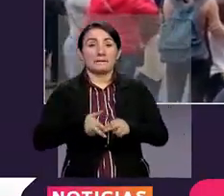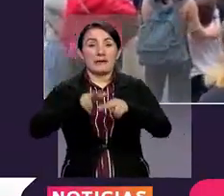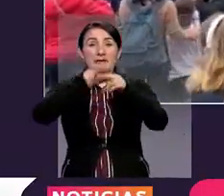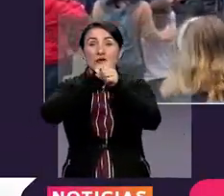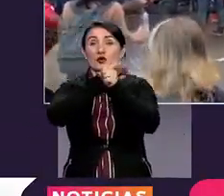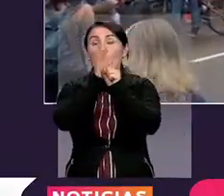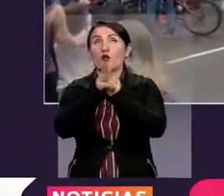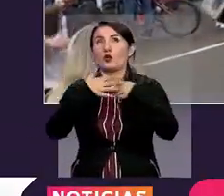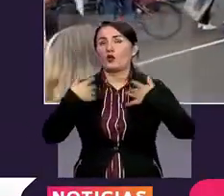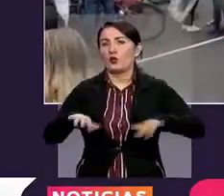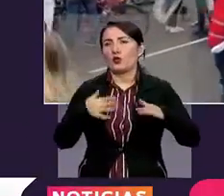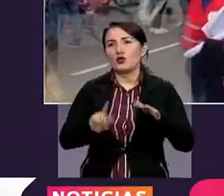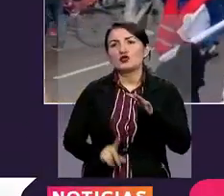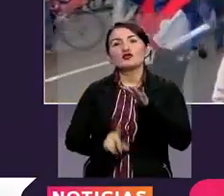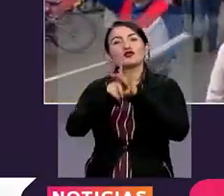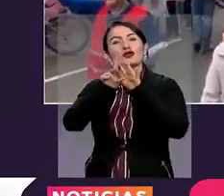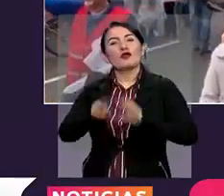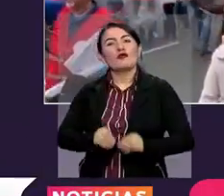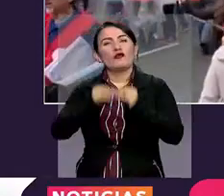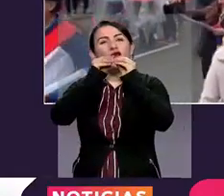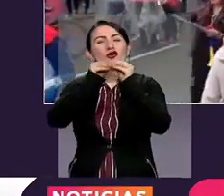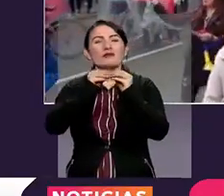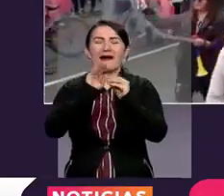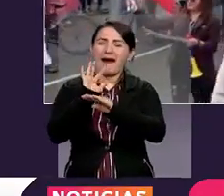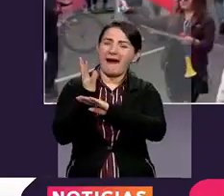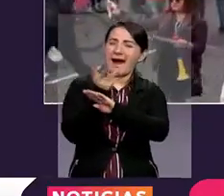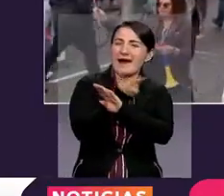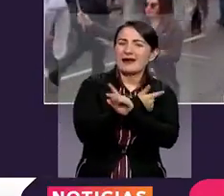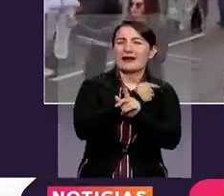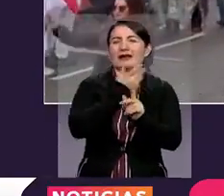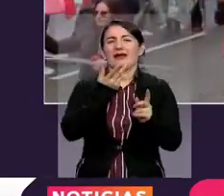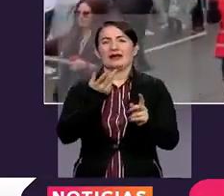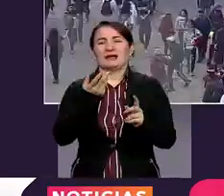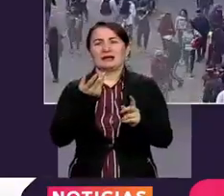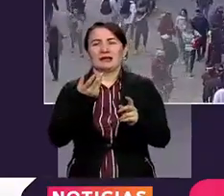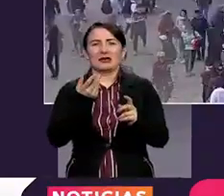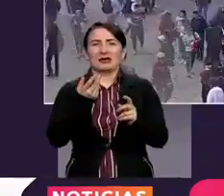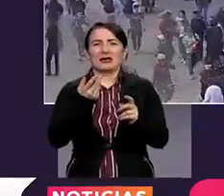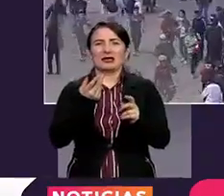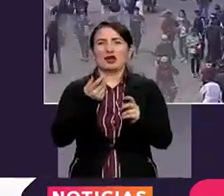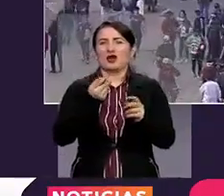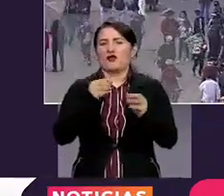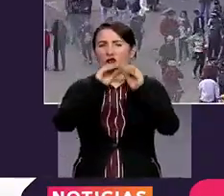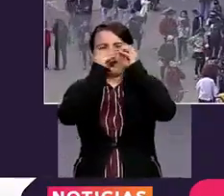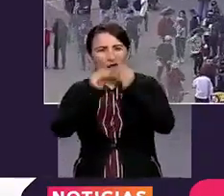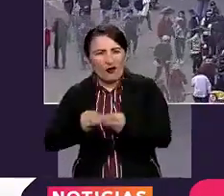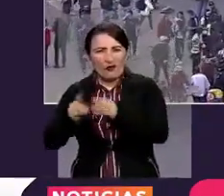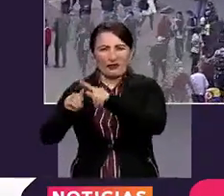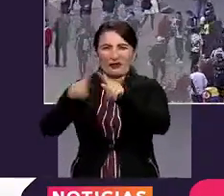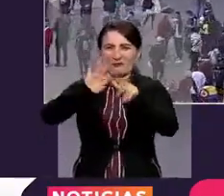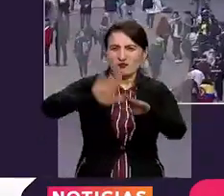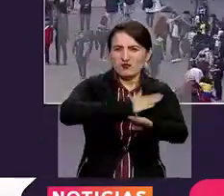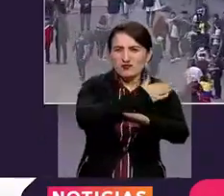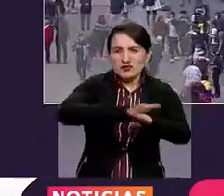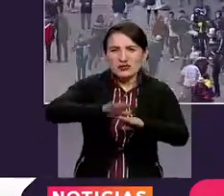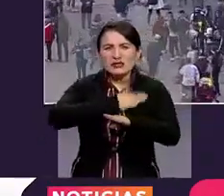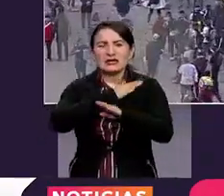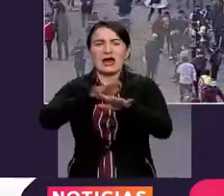LA PROTECCIóN DE DERECHOS Y A LA SOLUCIóN DE ESTAS PROBLEMáTICAS QUE SIEMPRE EXISTIó EN EL PAíS COMO LAS BRECHAS, LAS DESIGUALDADES, LA FALTA DE